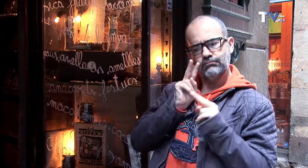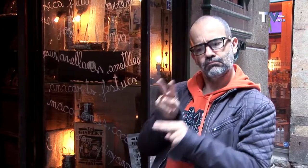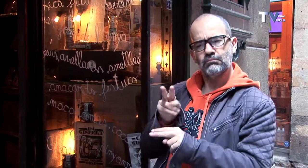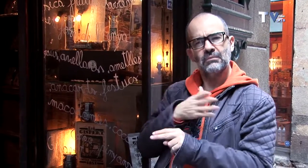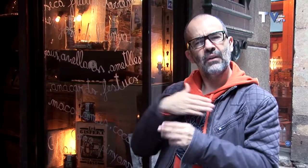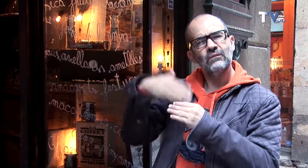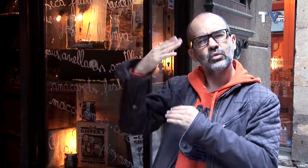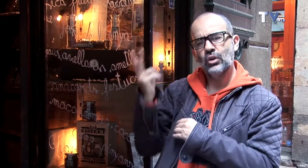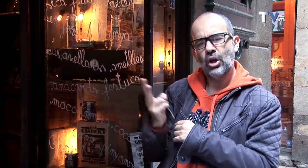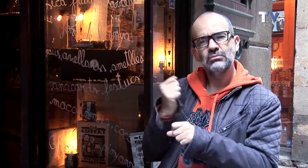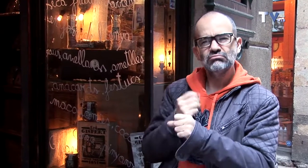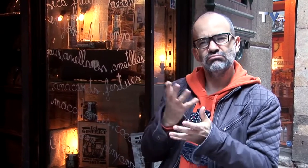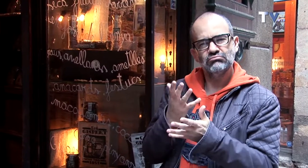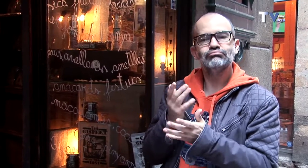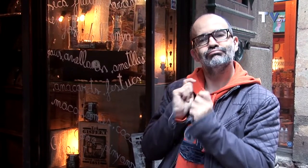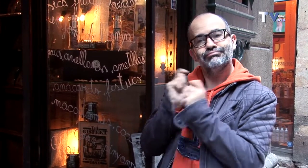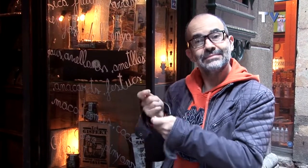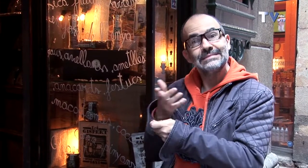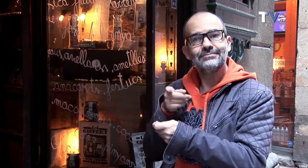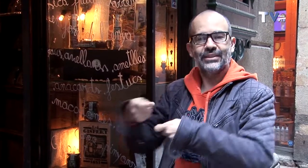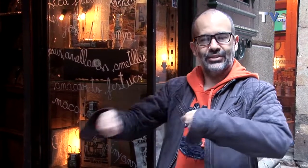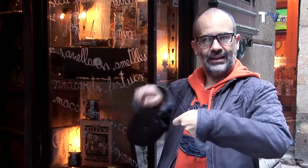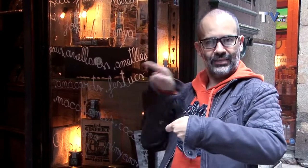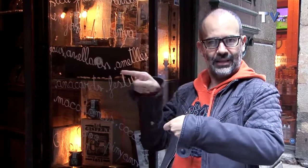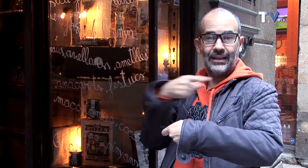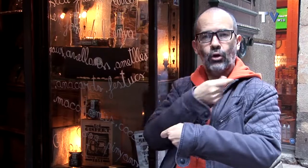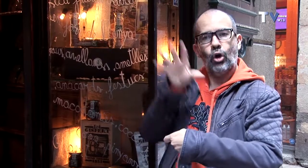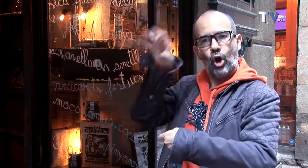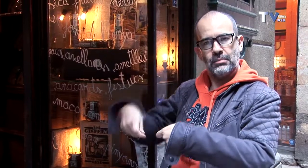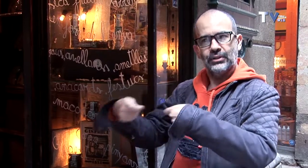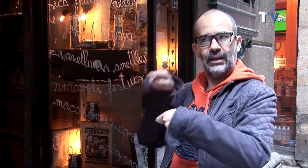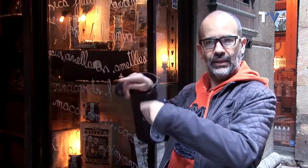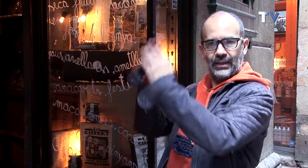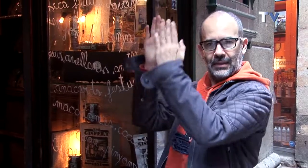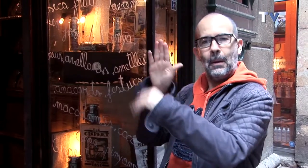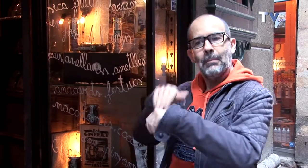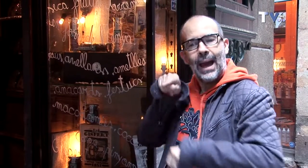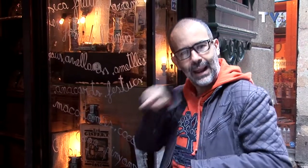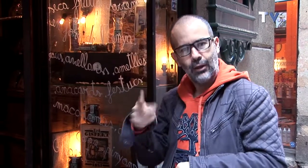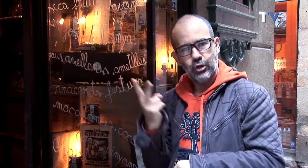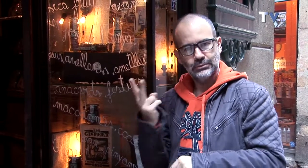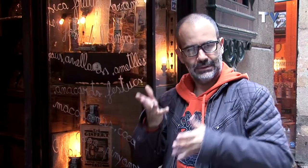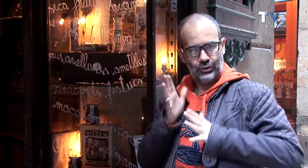Quería un buen futuro para sus hijos así que compró la tienda para ellos dos.